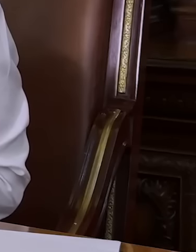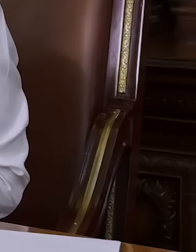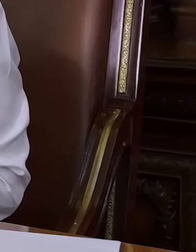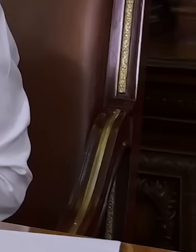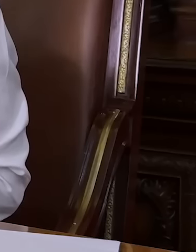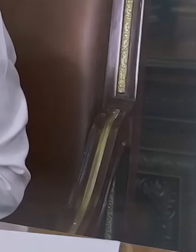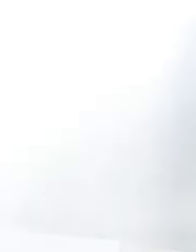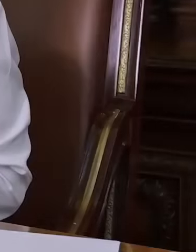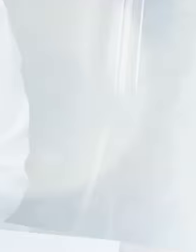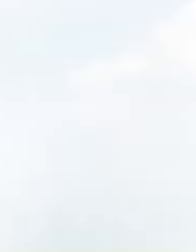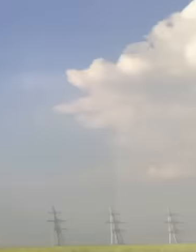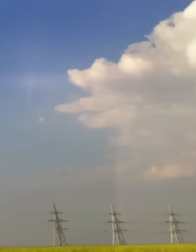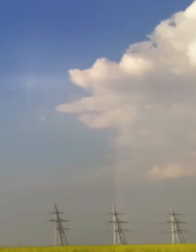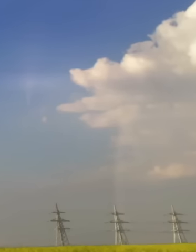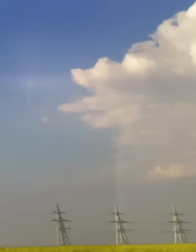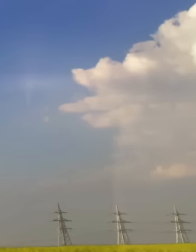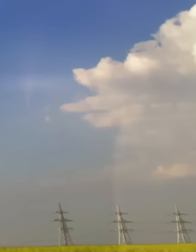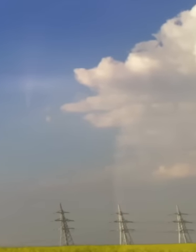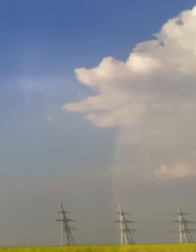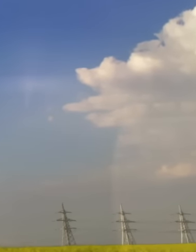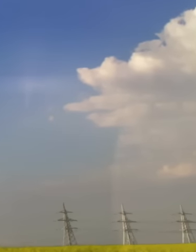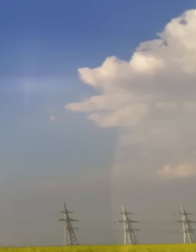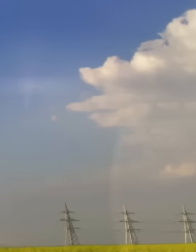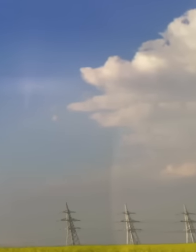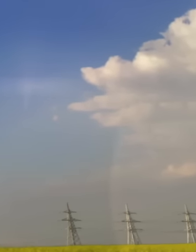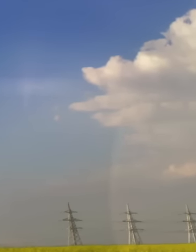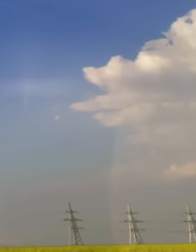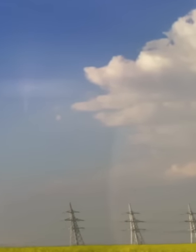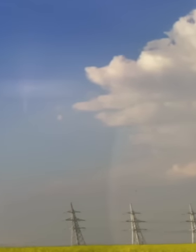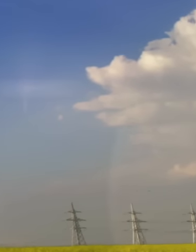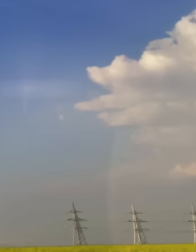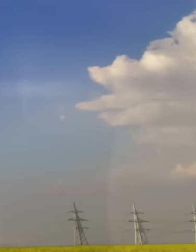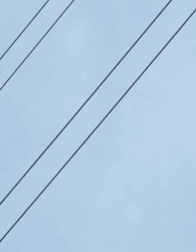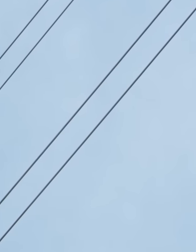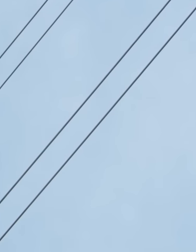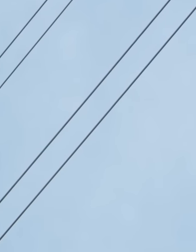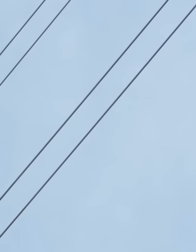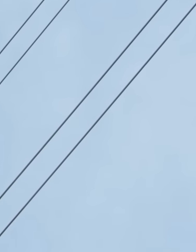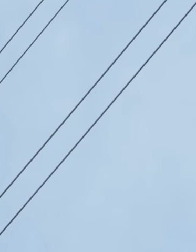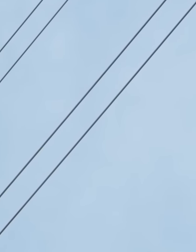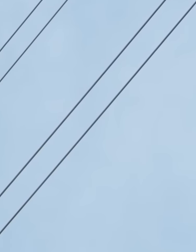nacional con el único objetivo de contar con suficiente energía eléctrica en los próximos años